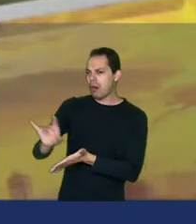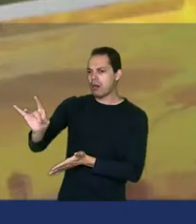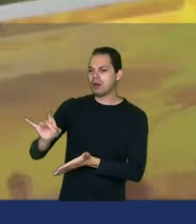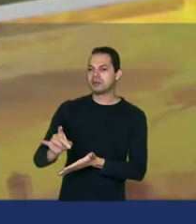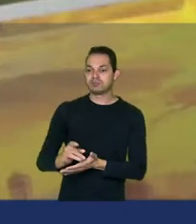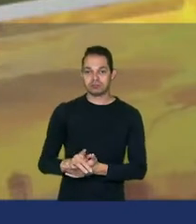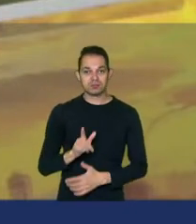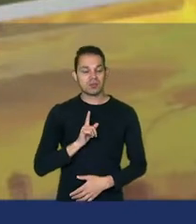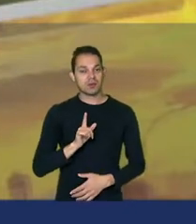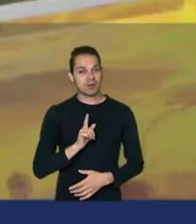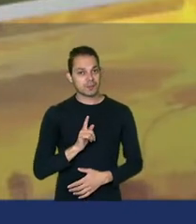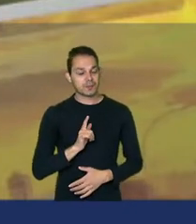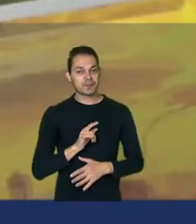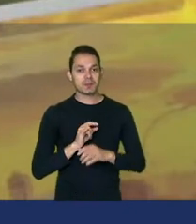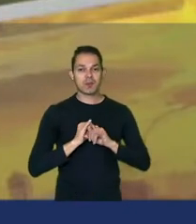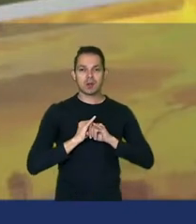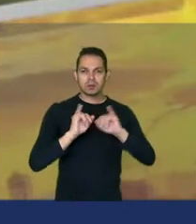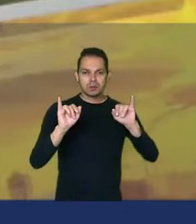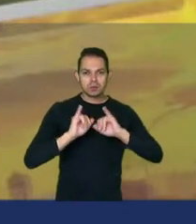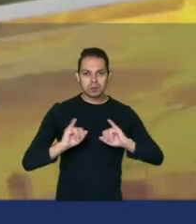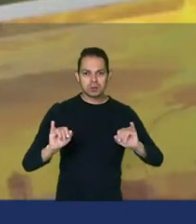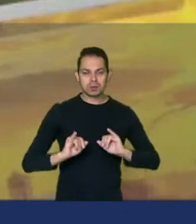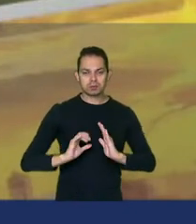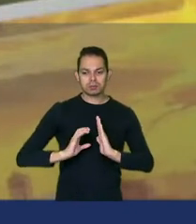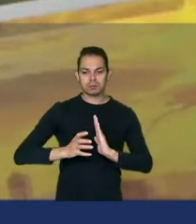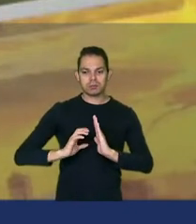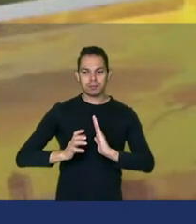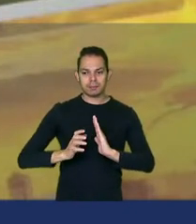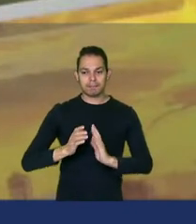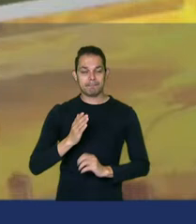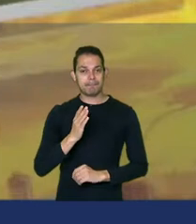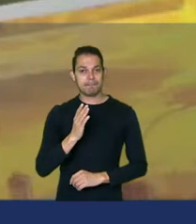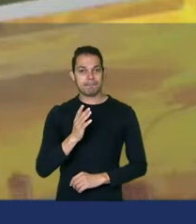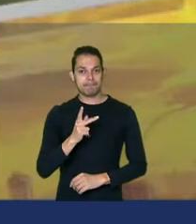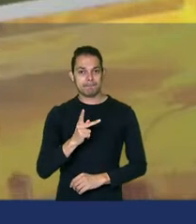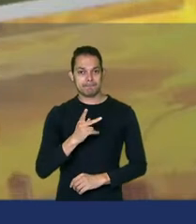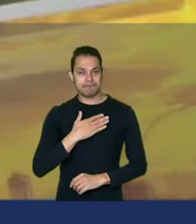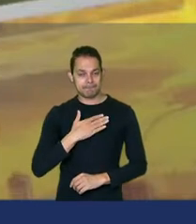ASSUMIU O PODER. ESSA CAMPANHA LANÇADA PELO PARTIDO DOS TRABALHADORES, ALÉM DE